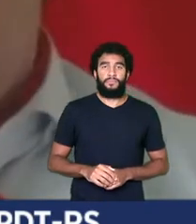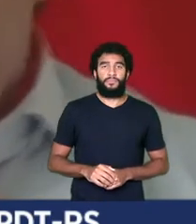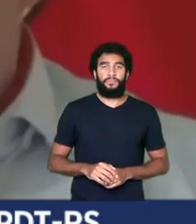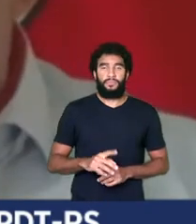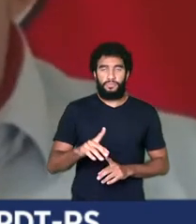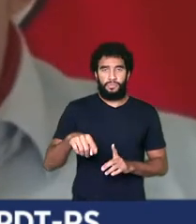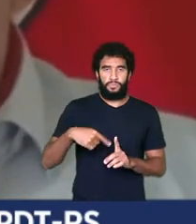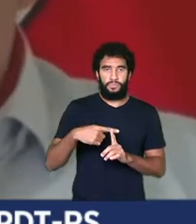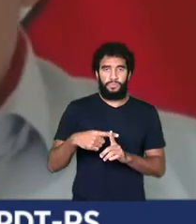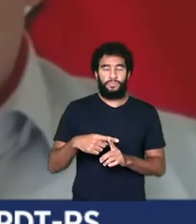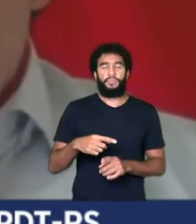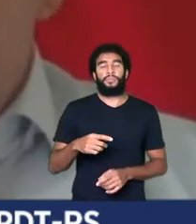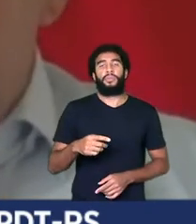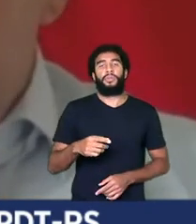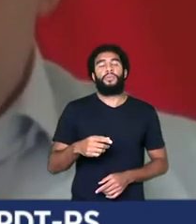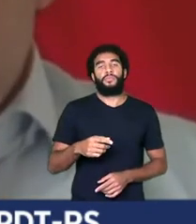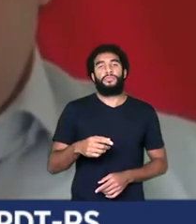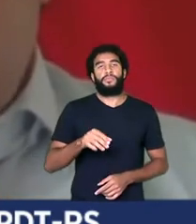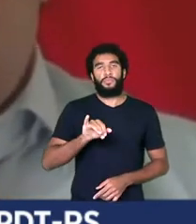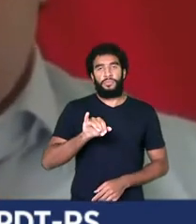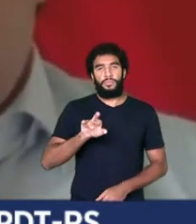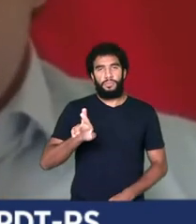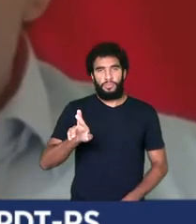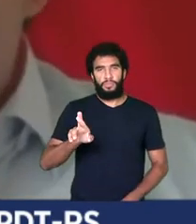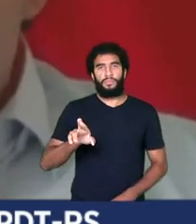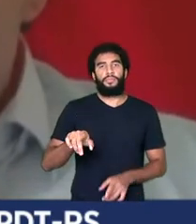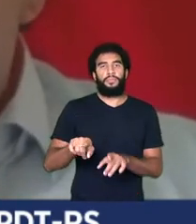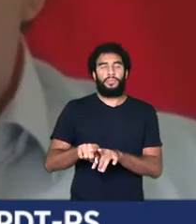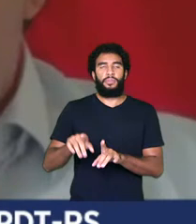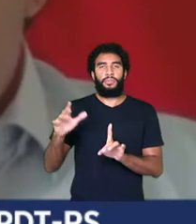TAMBÉM A I SSL, TEM AÍ A QUESTÃO DO IMPOSTO DE RENDA, QUE TAMBÉM TEM UMA INCIDÊ